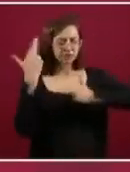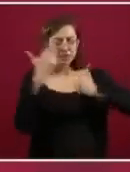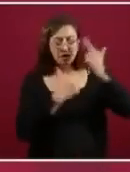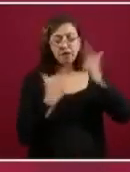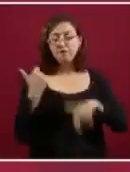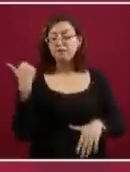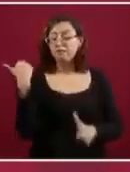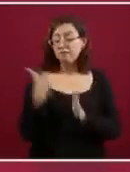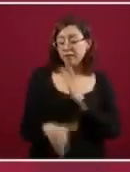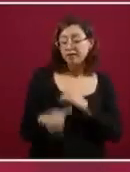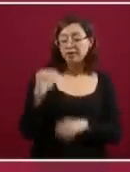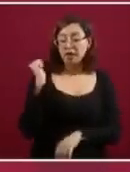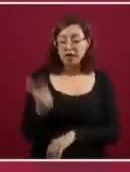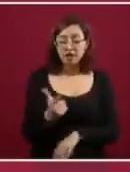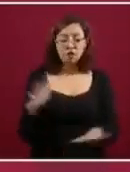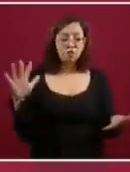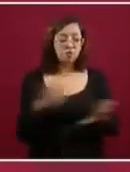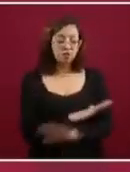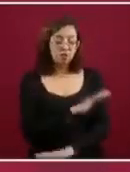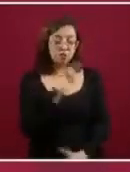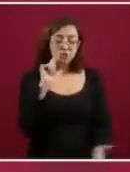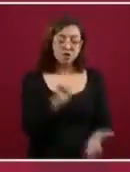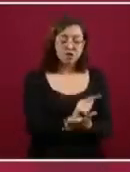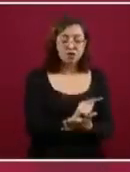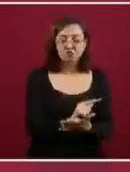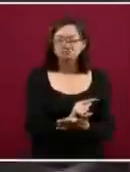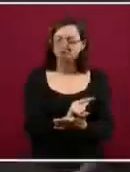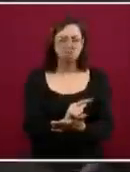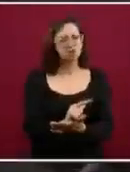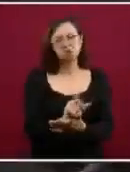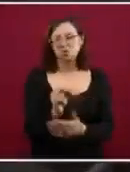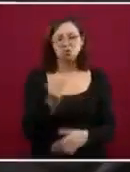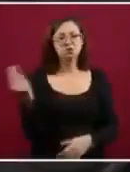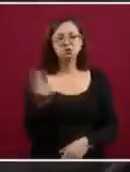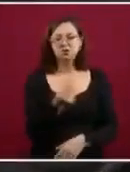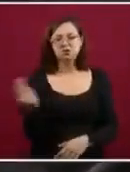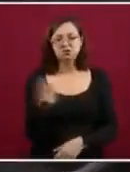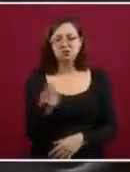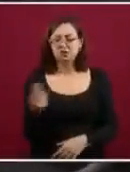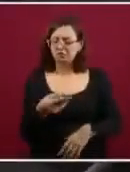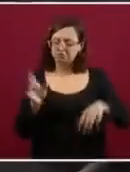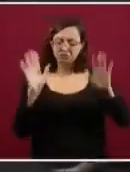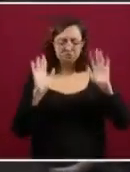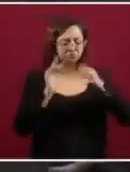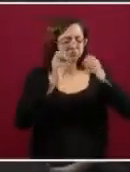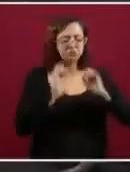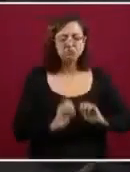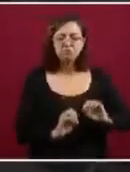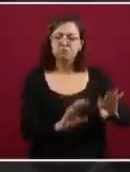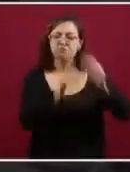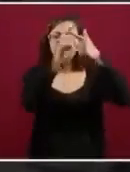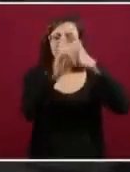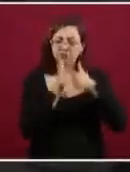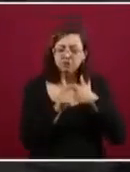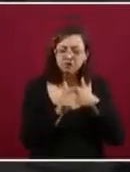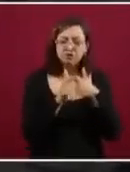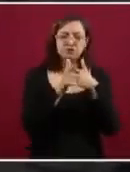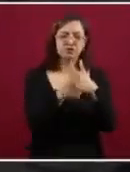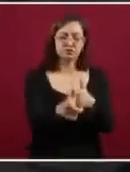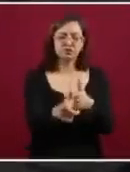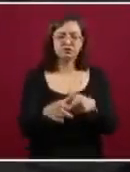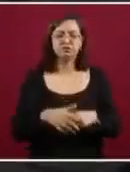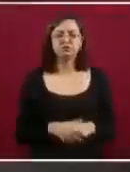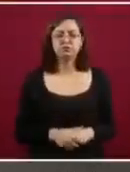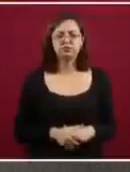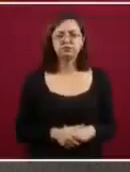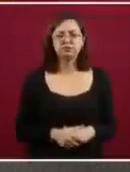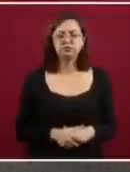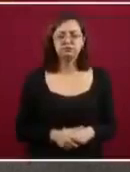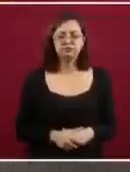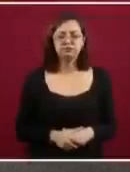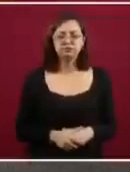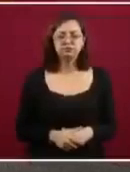ajuste al marco legal; si no, nos vamos con lo que se tiene.